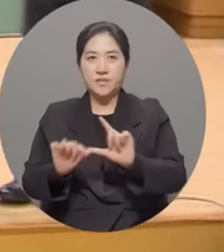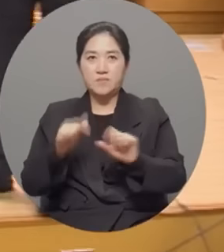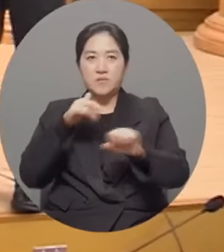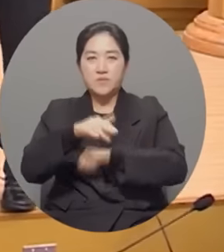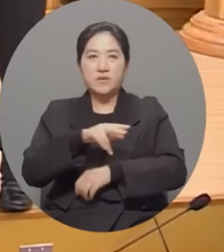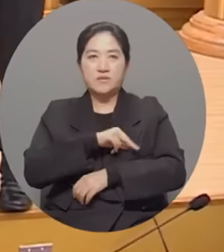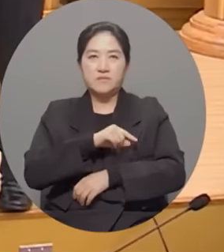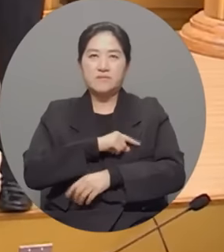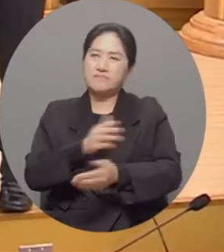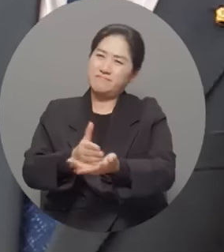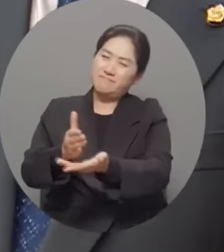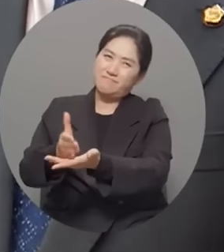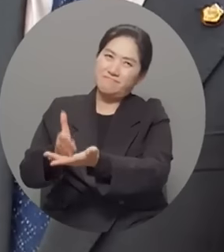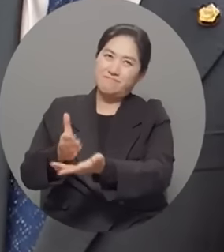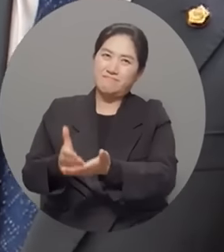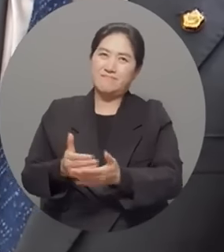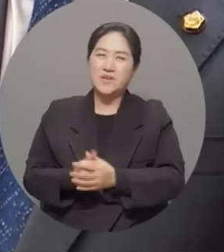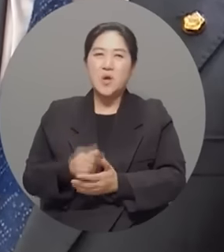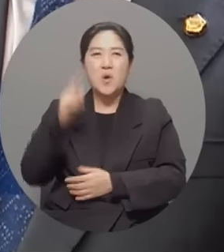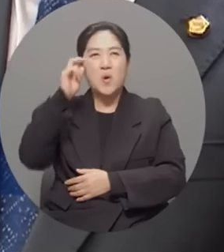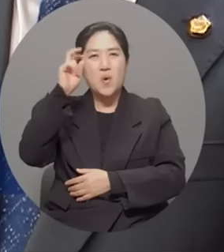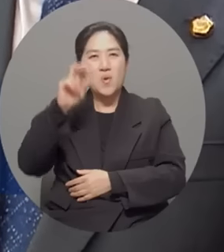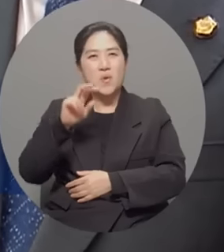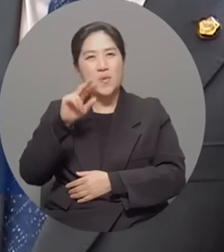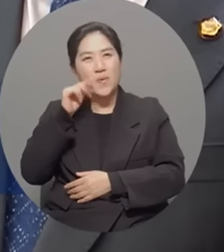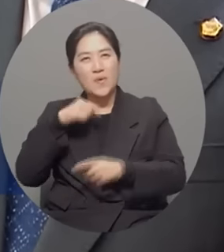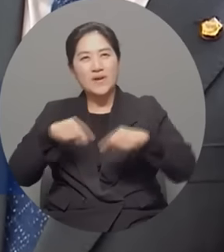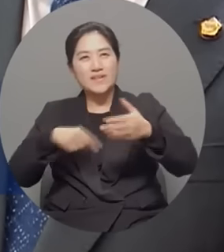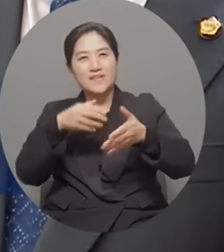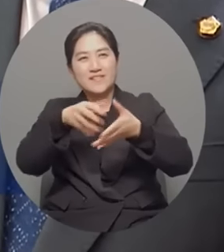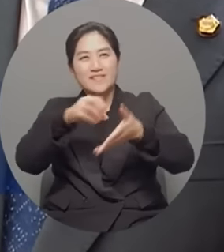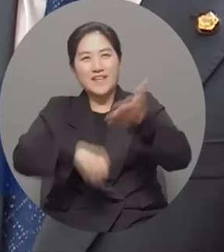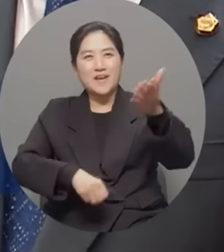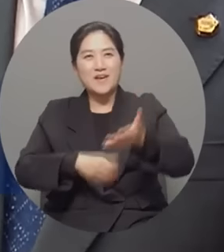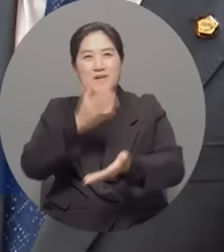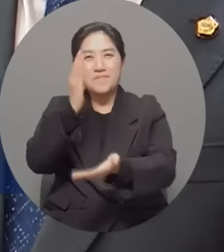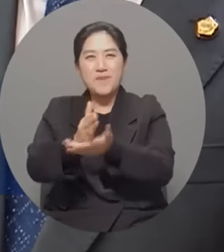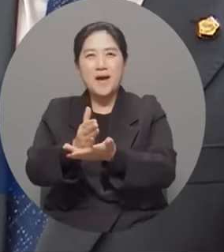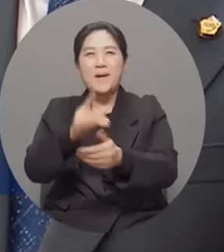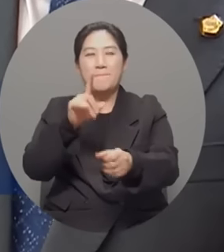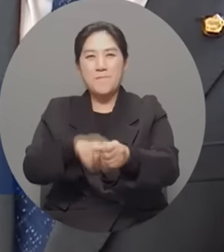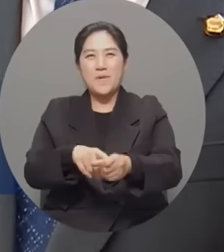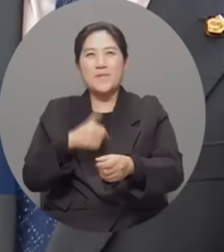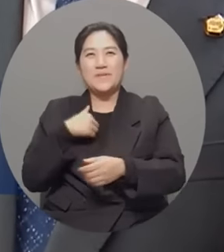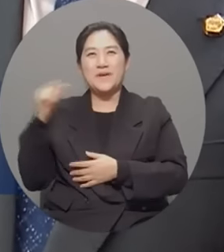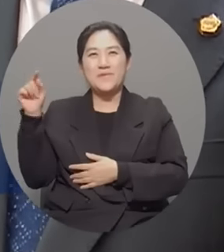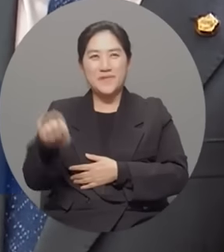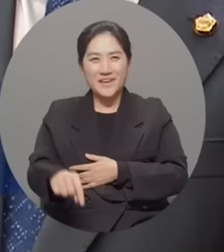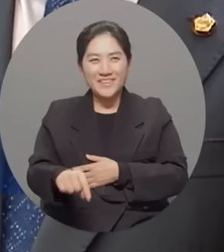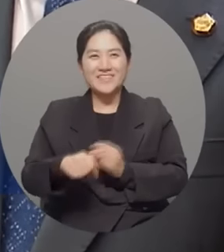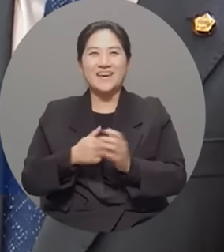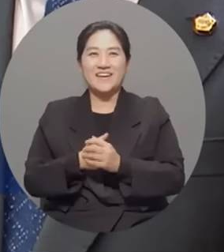(기자) 자리에 함께한 일부 민주당 의원들이 말렸지만. 혹시 모를 탈당 결심을 만류하기 위해 이 자리에 왔습니다.